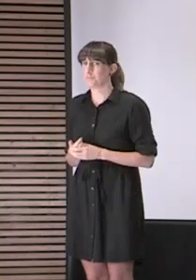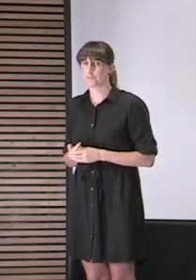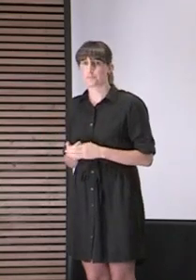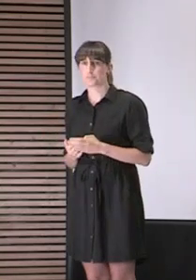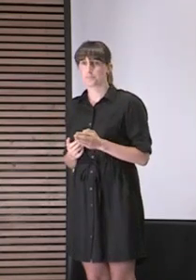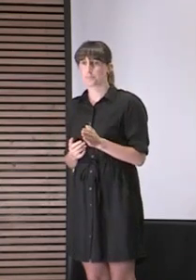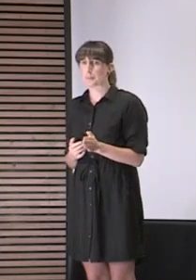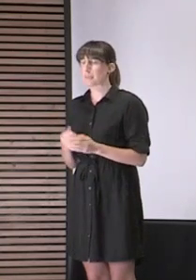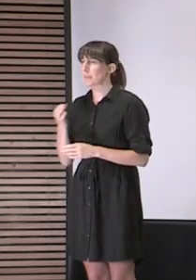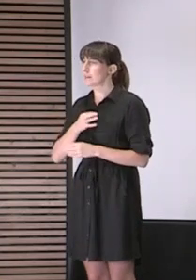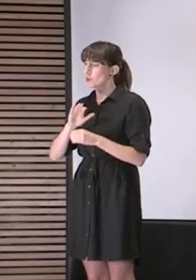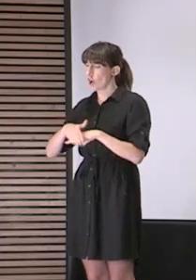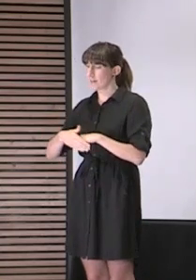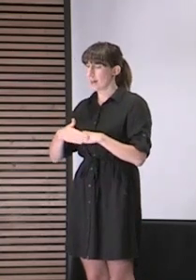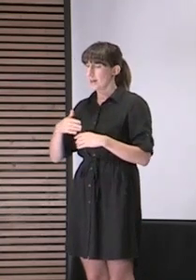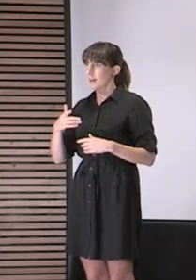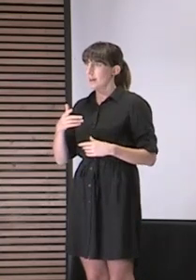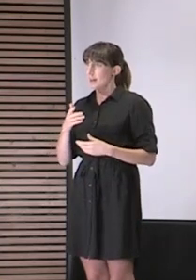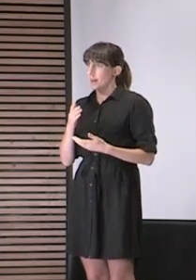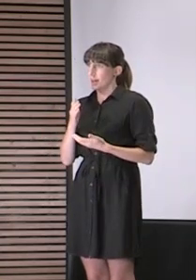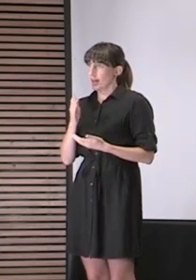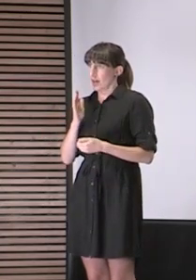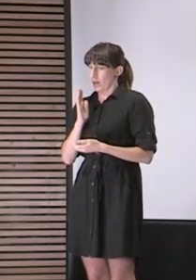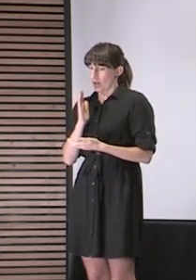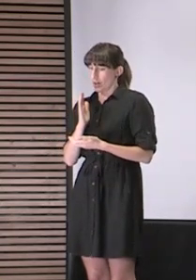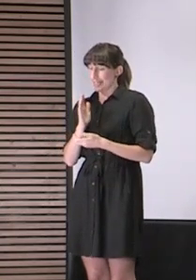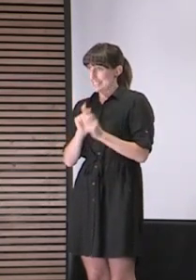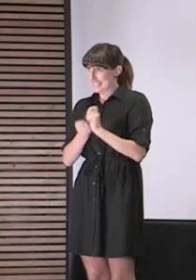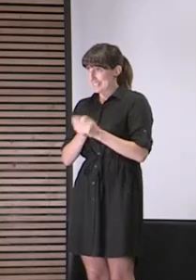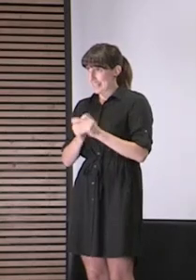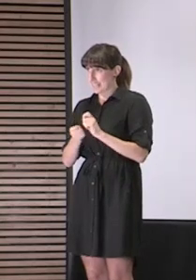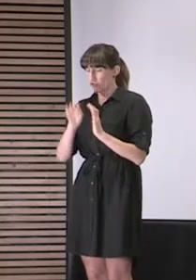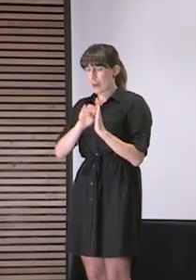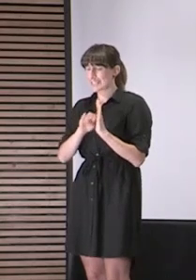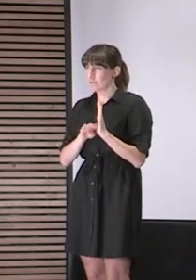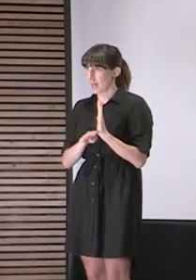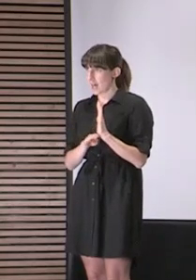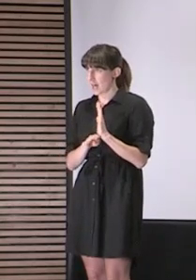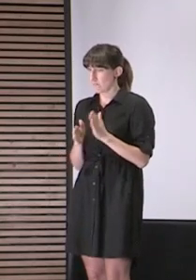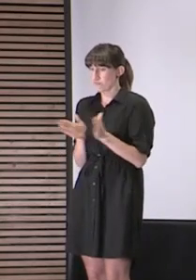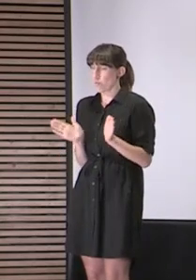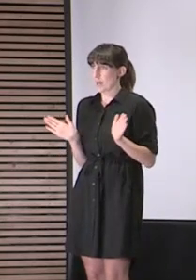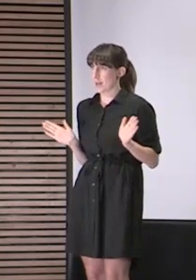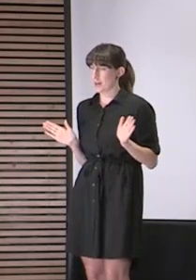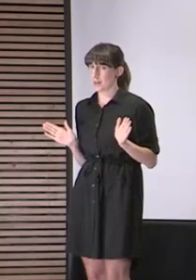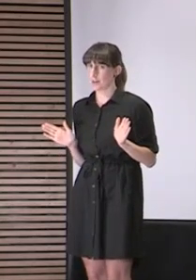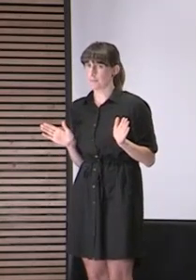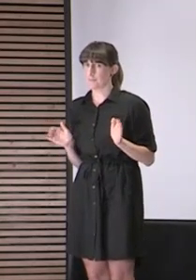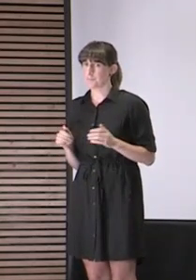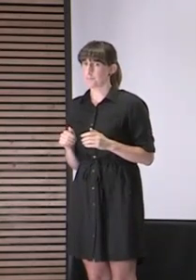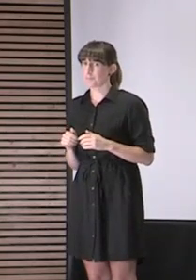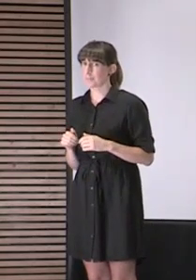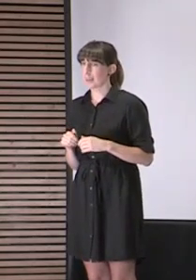gente se apegue a las reglas,